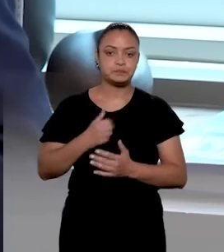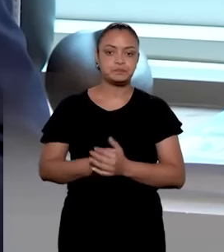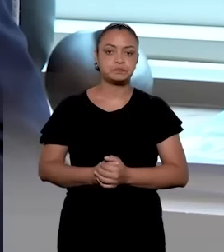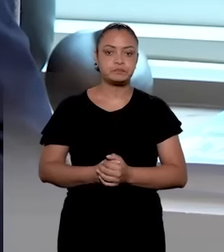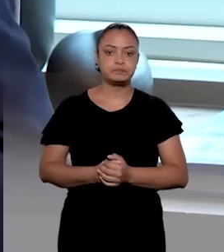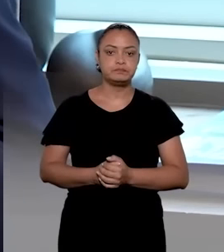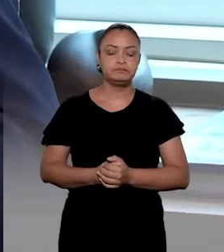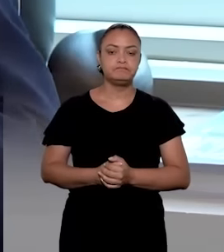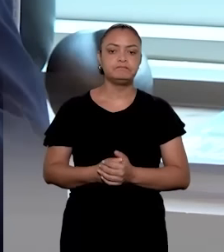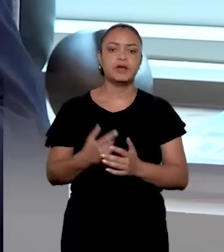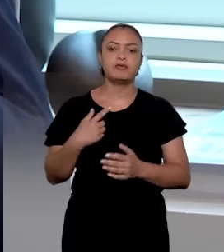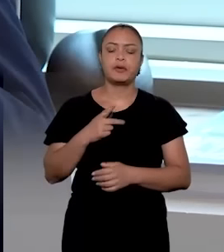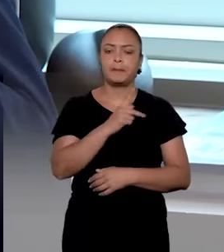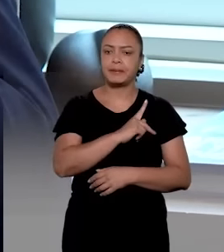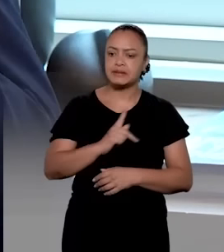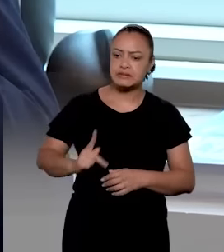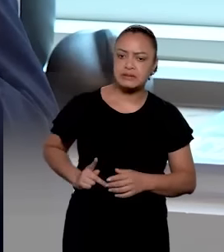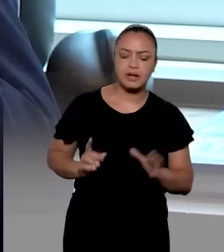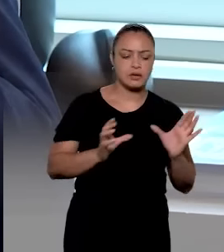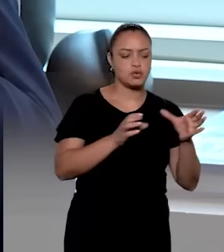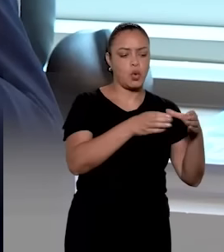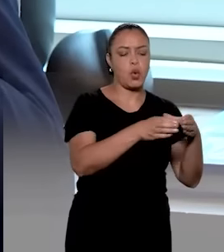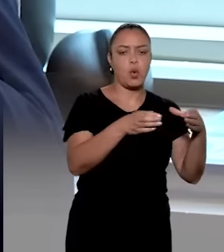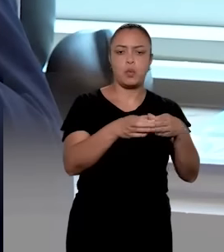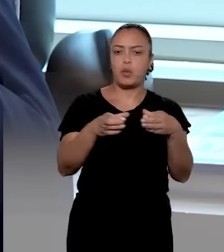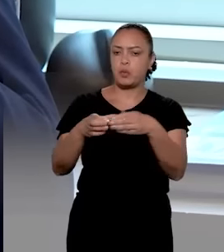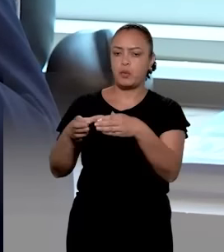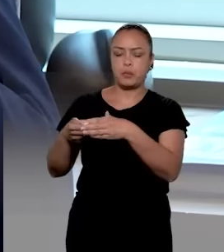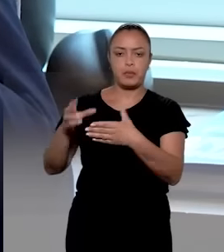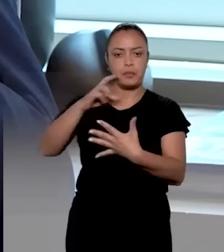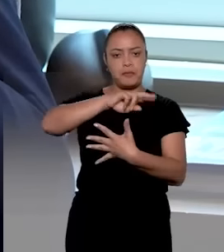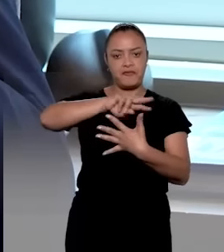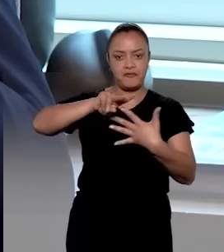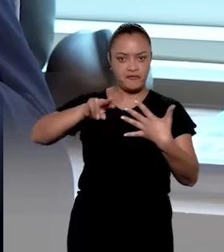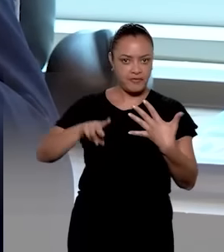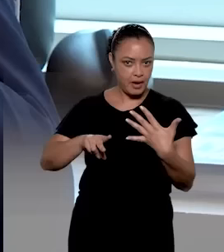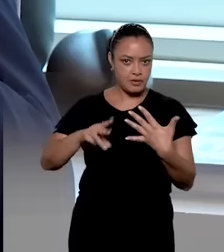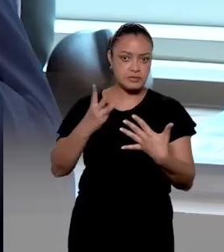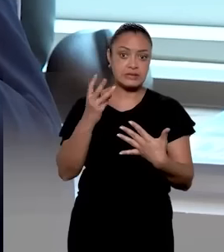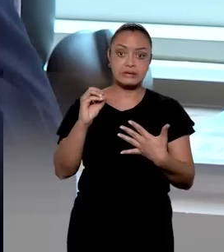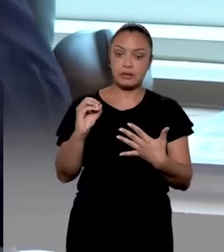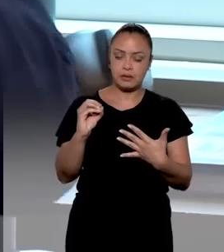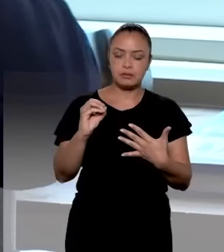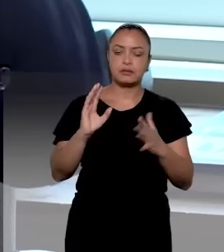eu fui presidente de vários órgãos de classe, da OCB, da Rural Brasileira, da ABAG, do Cosae, uns